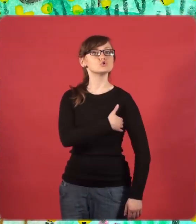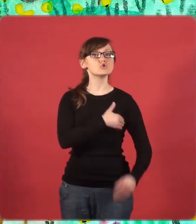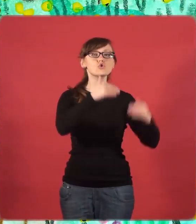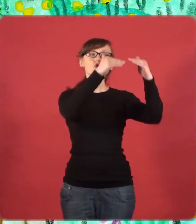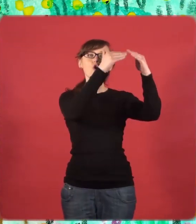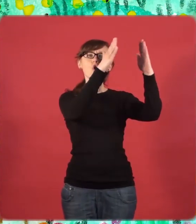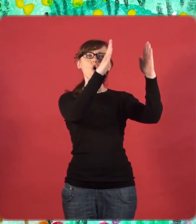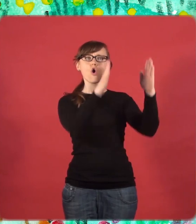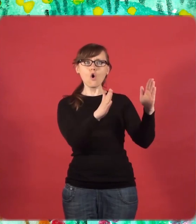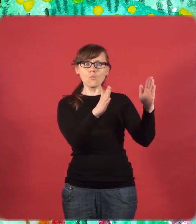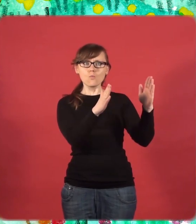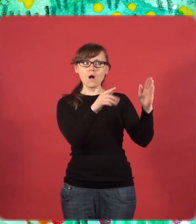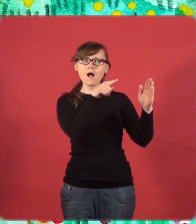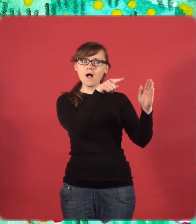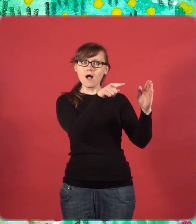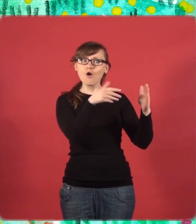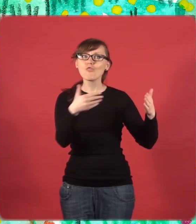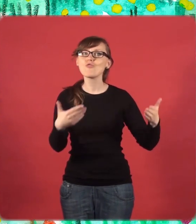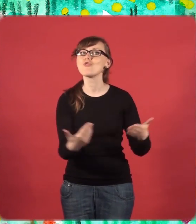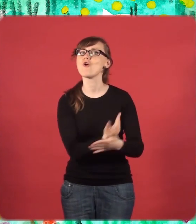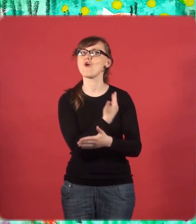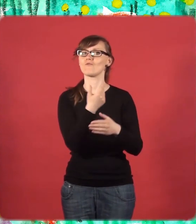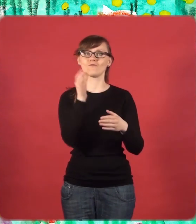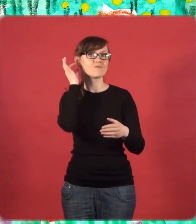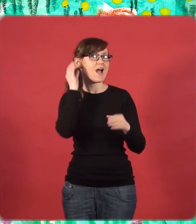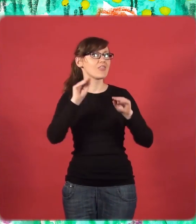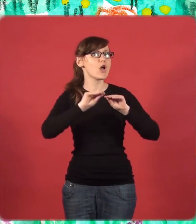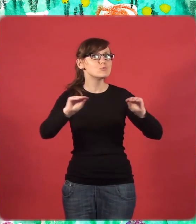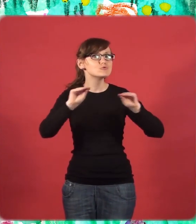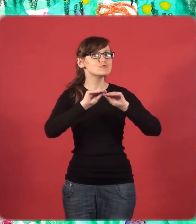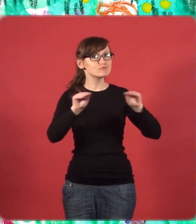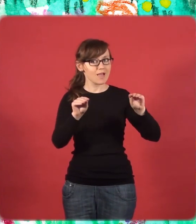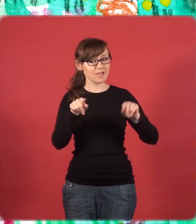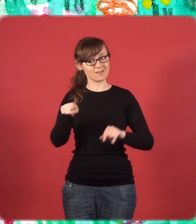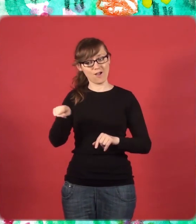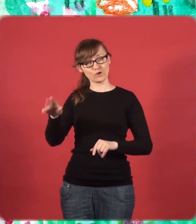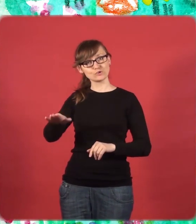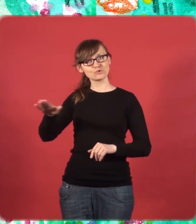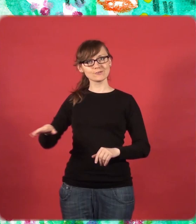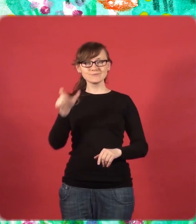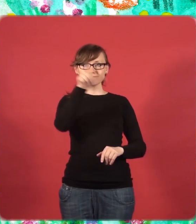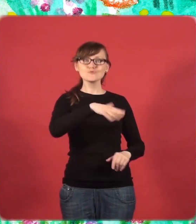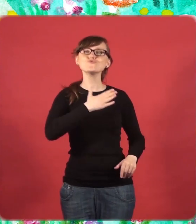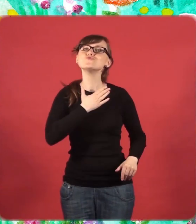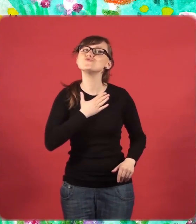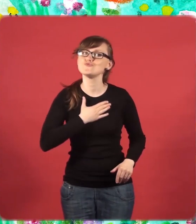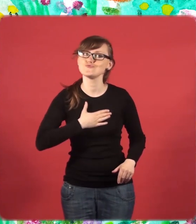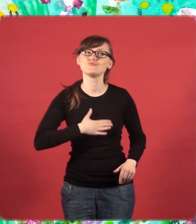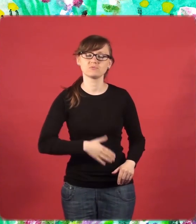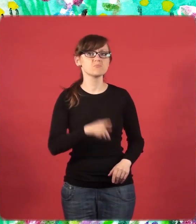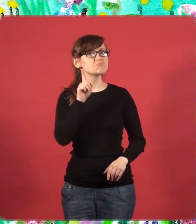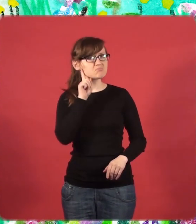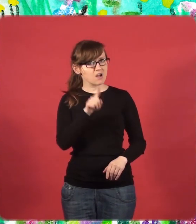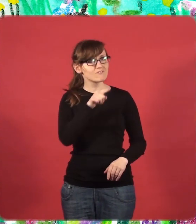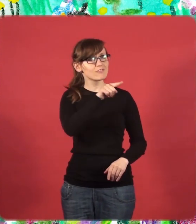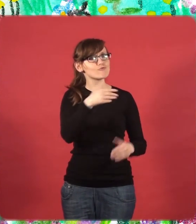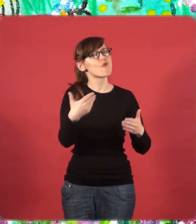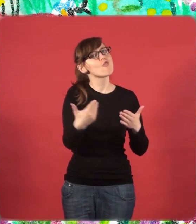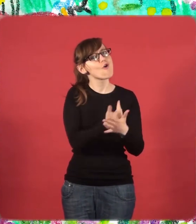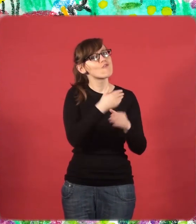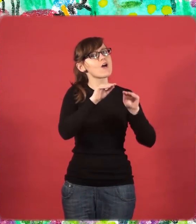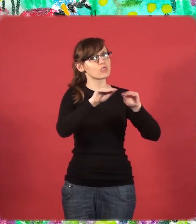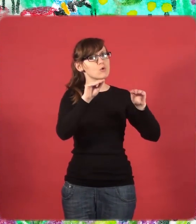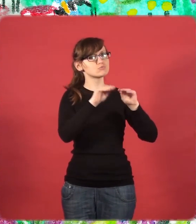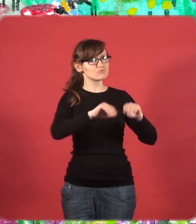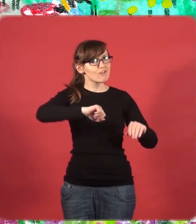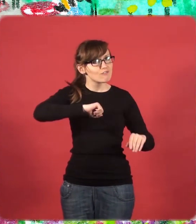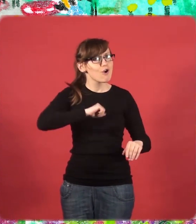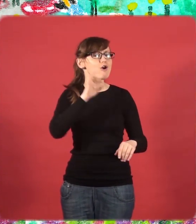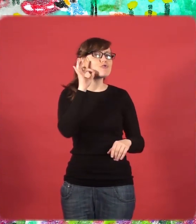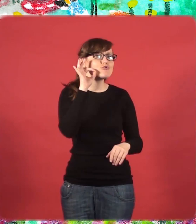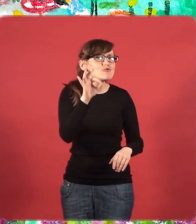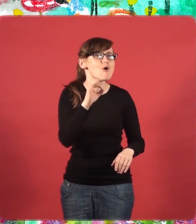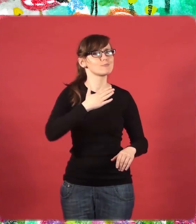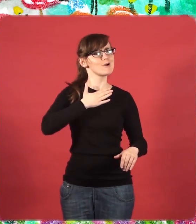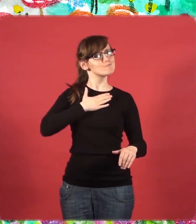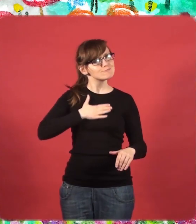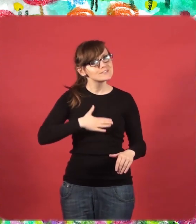W szkole pojawiła się nowa nauczycielka, panna Stacy, która wprowadziła w szkole wiele zmian. Wszystkie dzieci były nimi zachwycone. Ania miała nadzieję, że w pannie Stacy odnajdzie bratnią duszę.